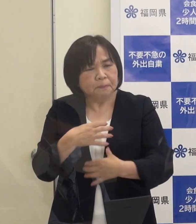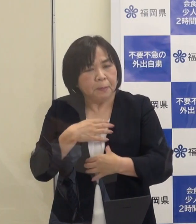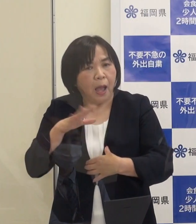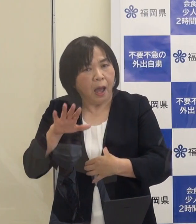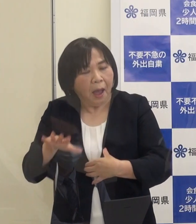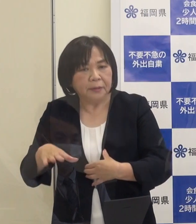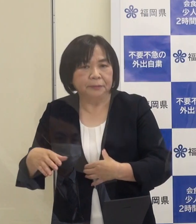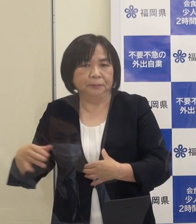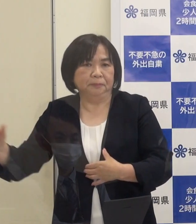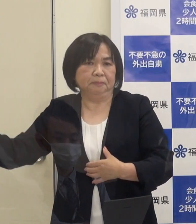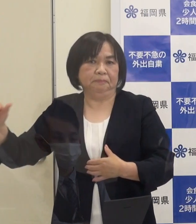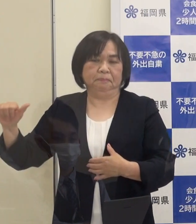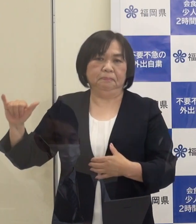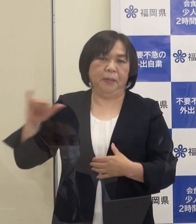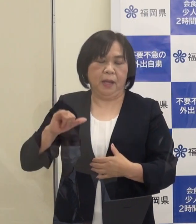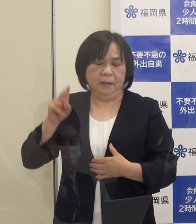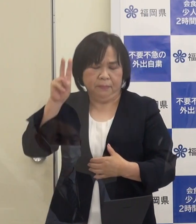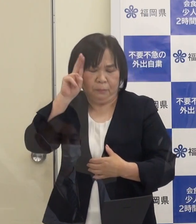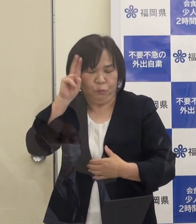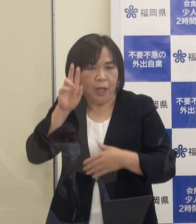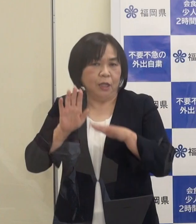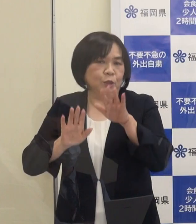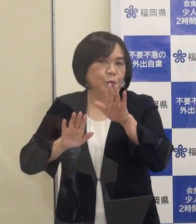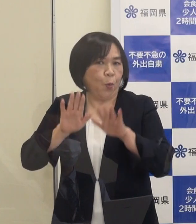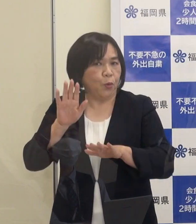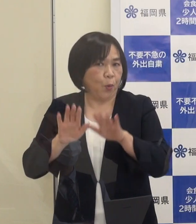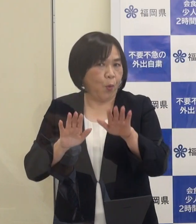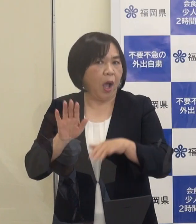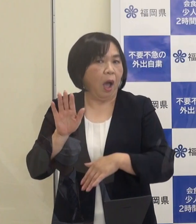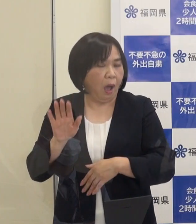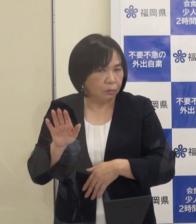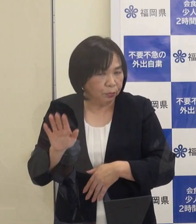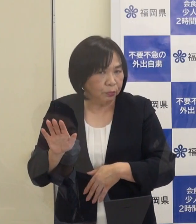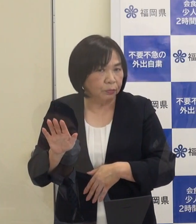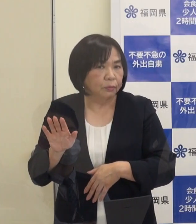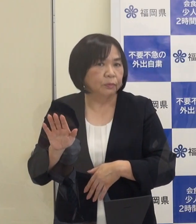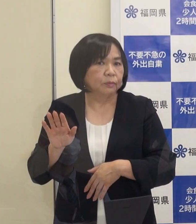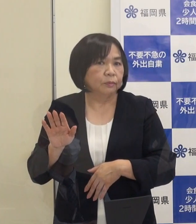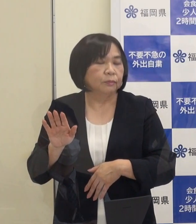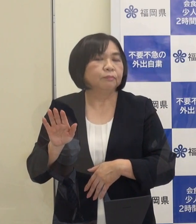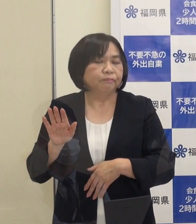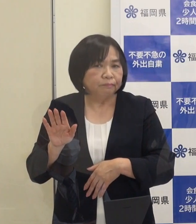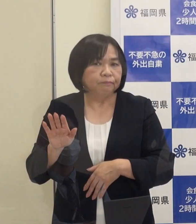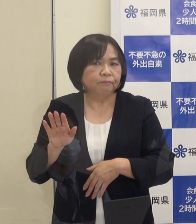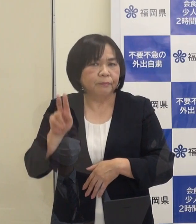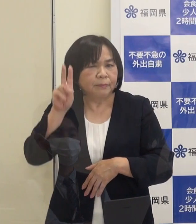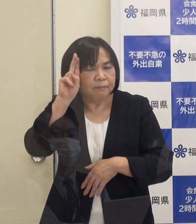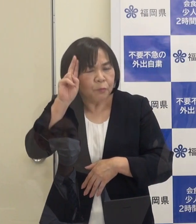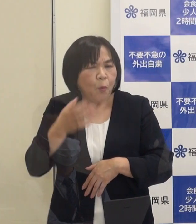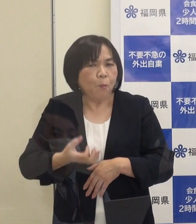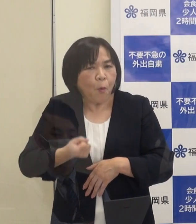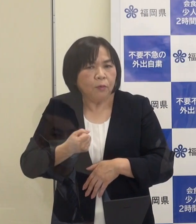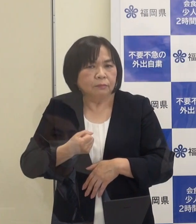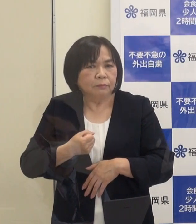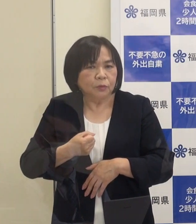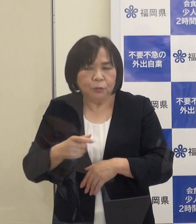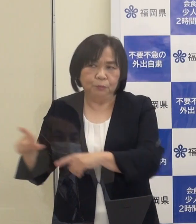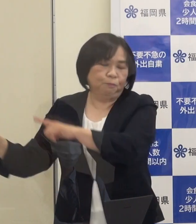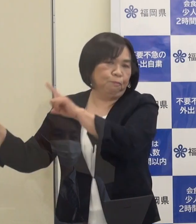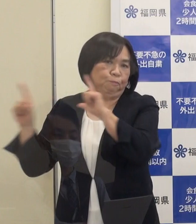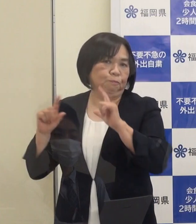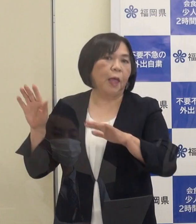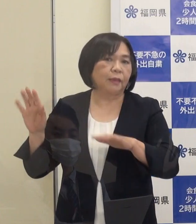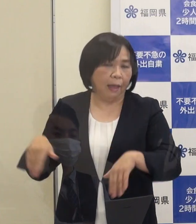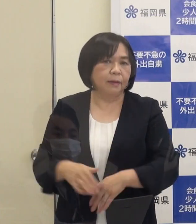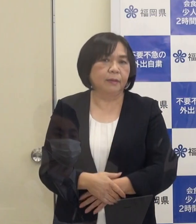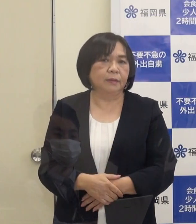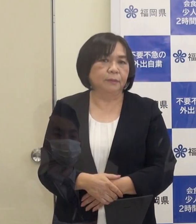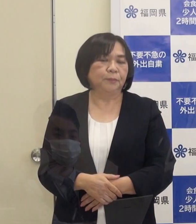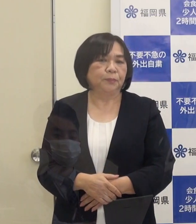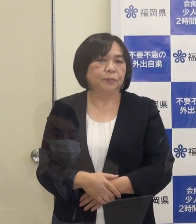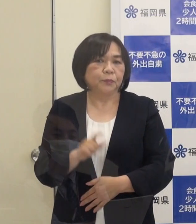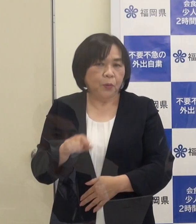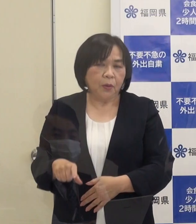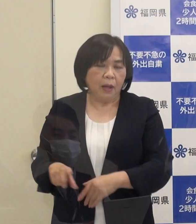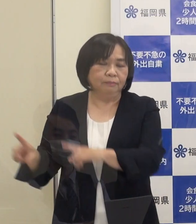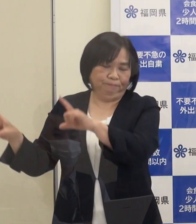という危機感を持った発言があったと伝えられました